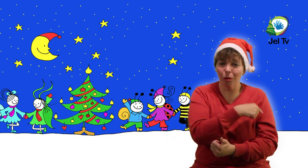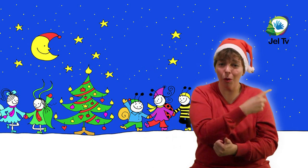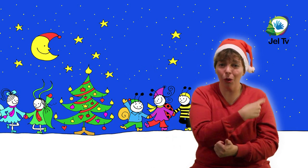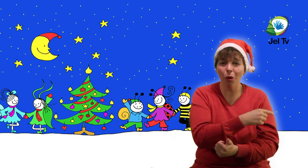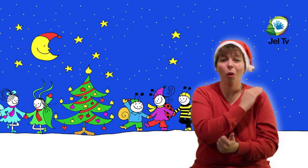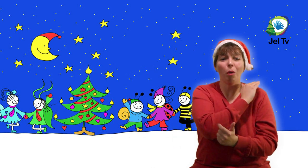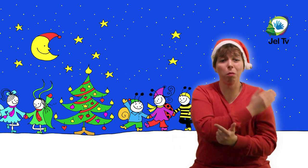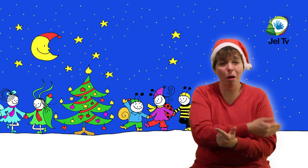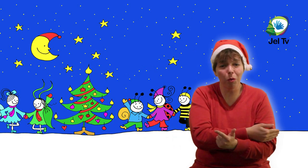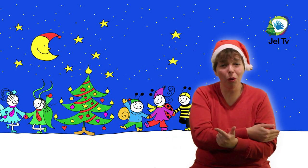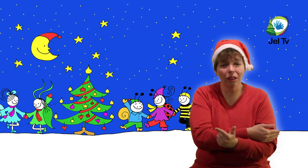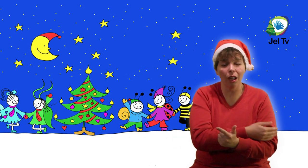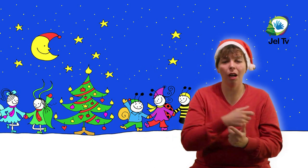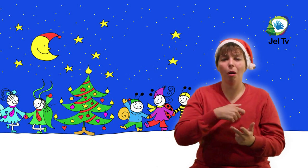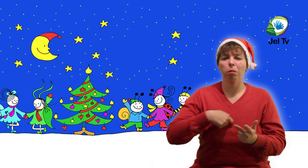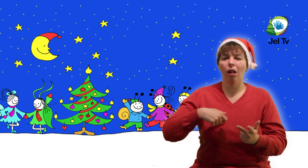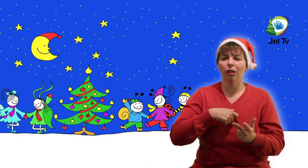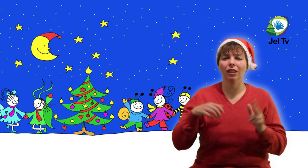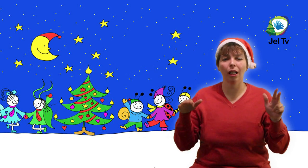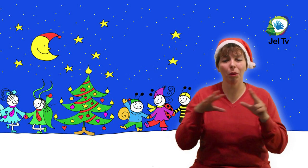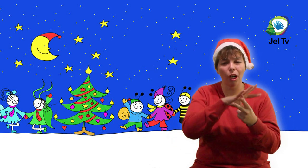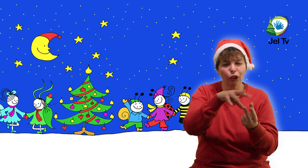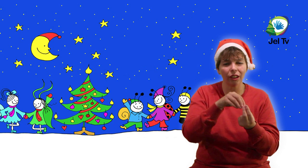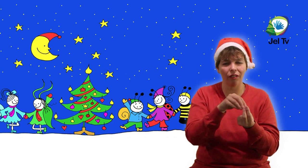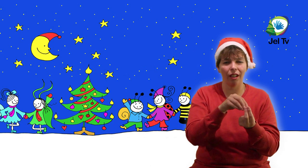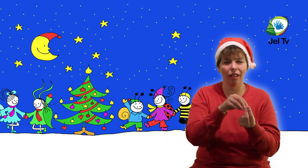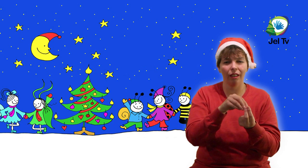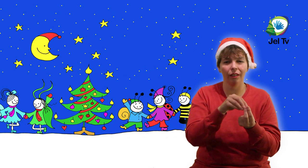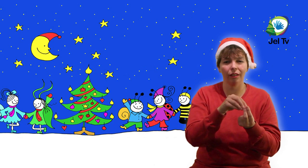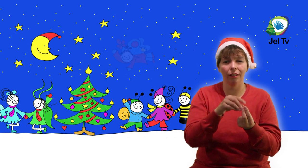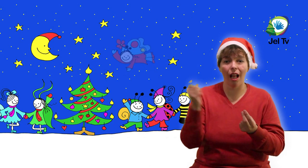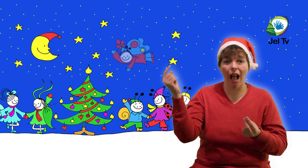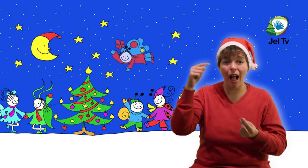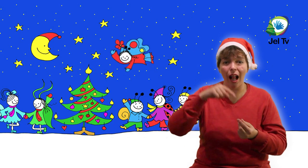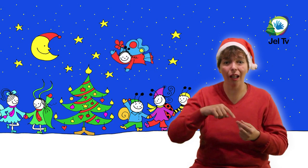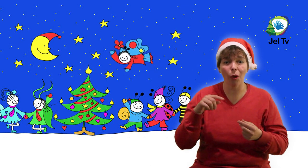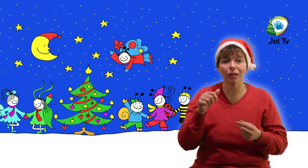Bogyó és Babóca pedig Baltazárral, a méhecskével.